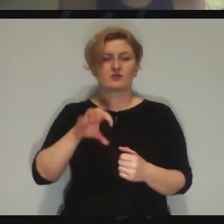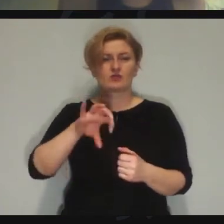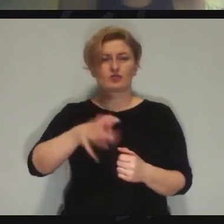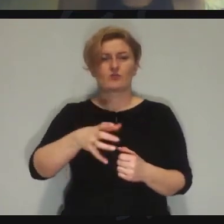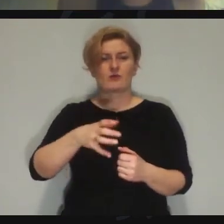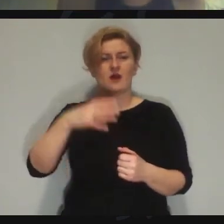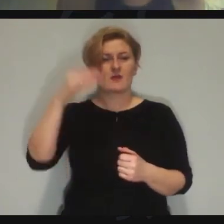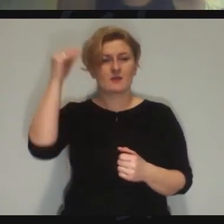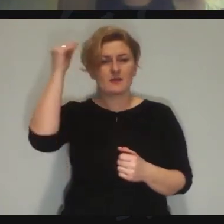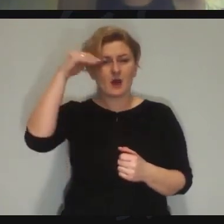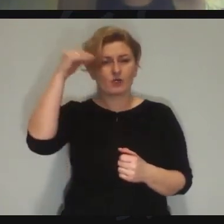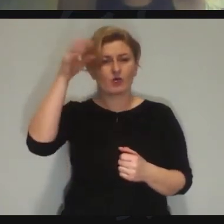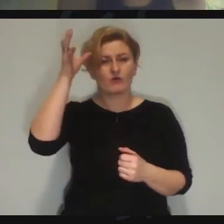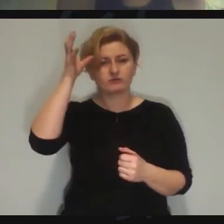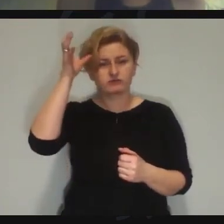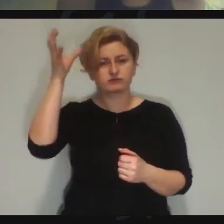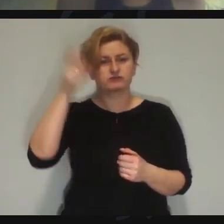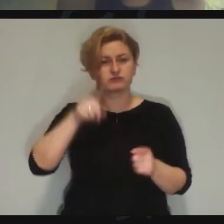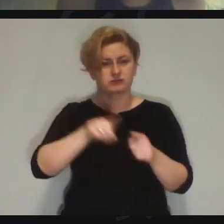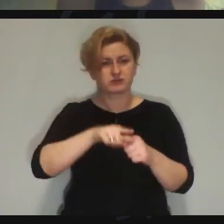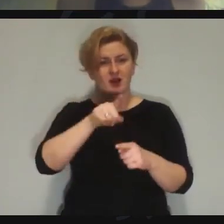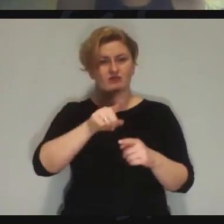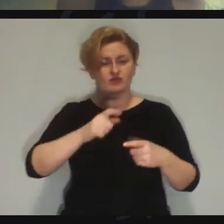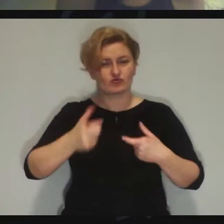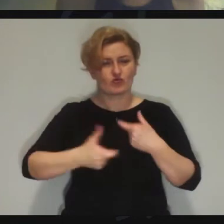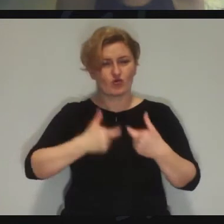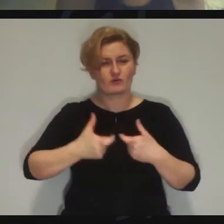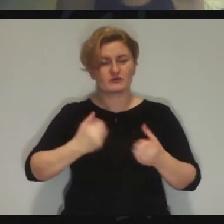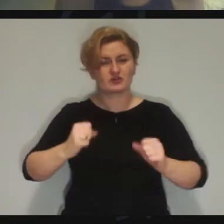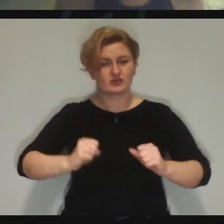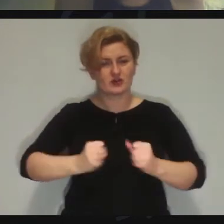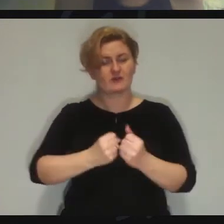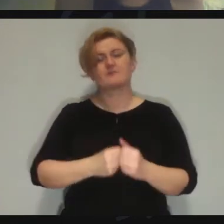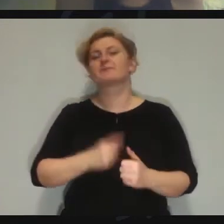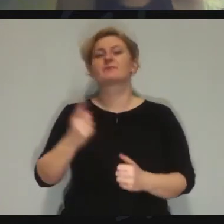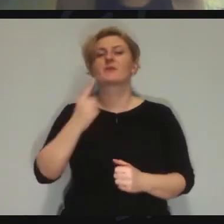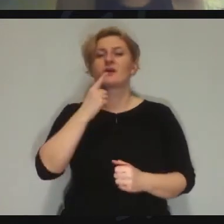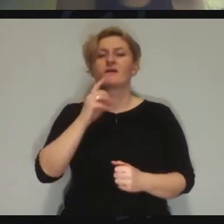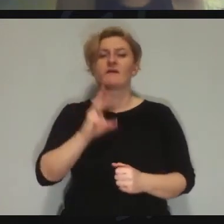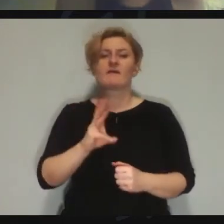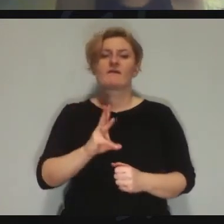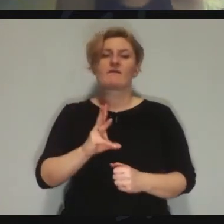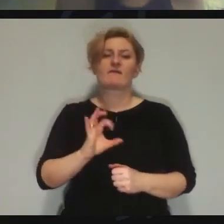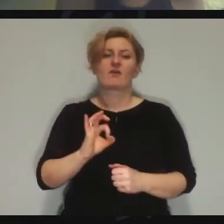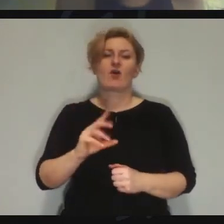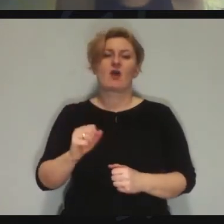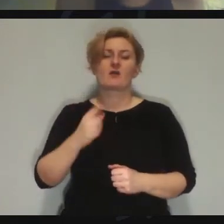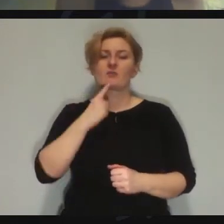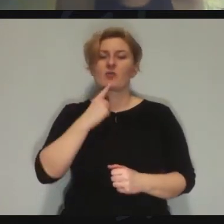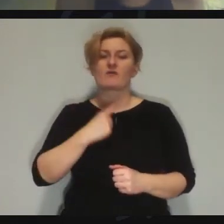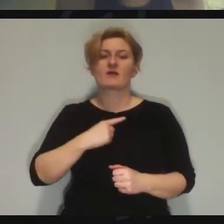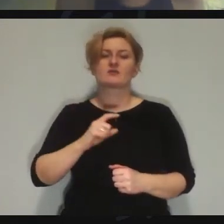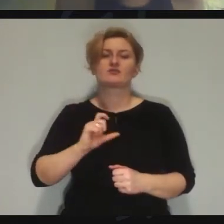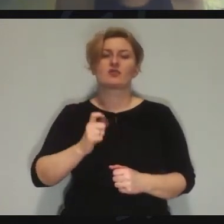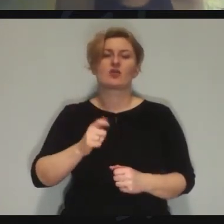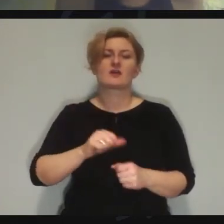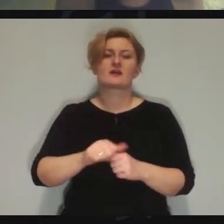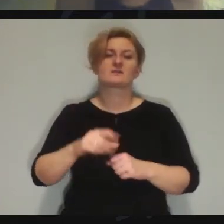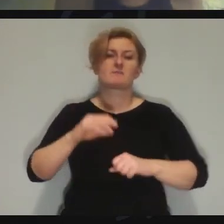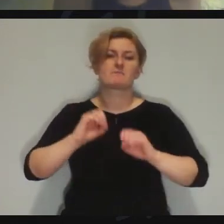Wiola, czy możesz powiedzieć, co jest w pedagogice cyrku, że jest dobrym narzędziem do takich działań?